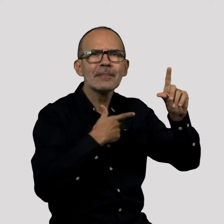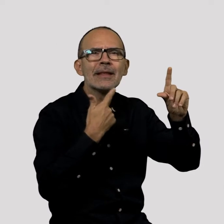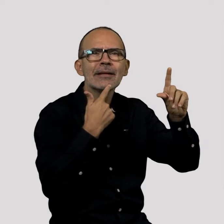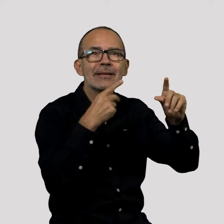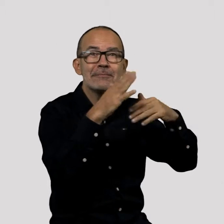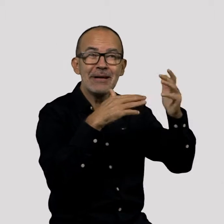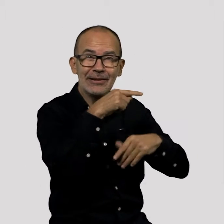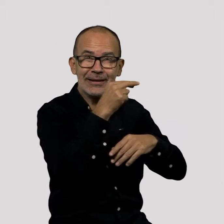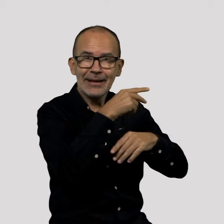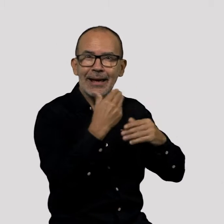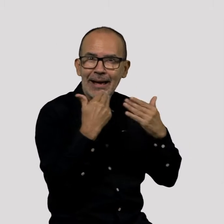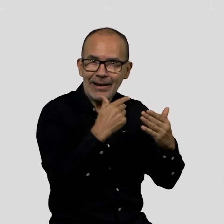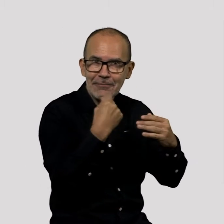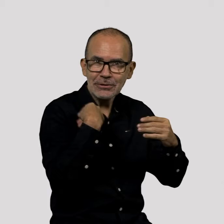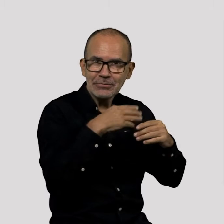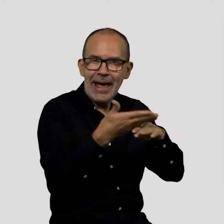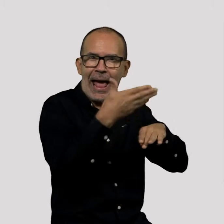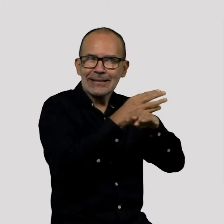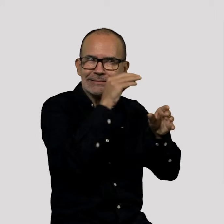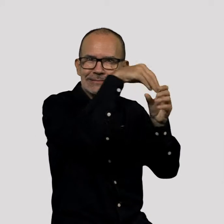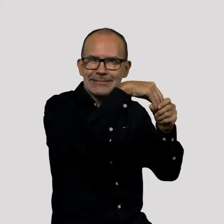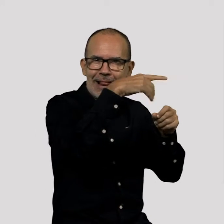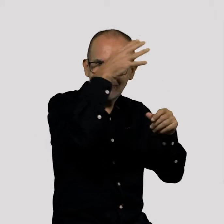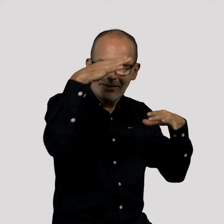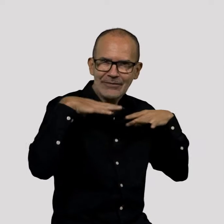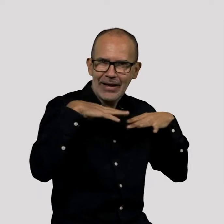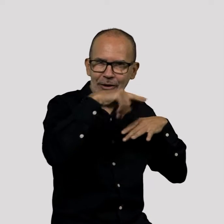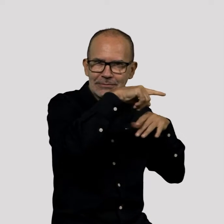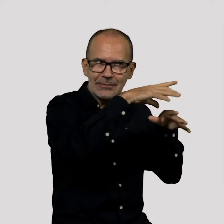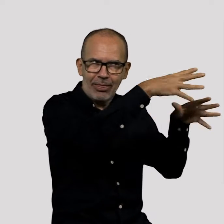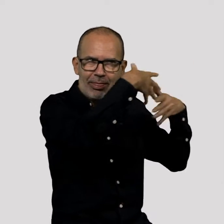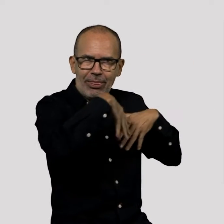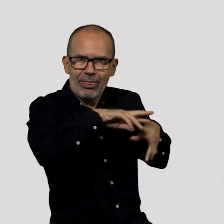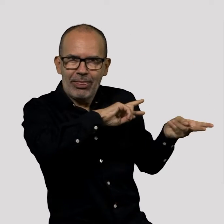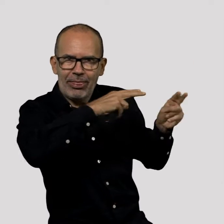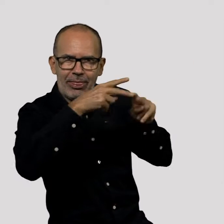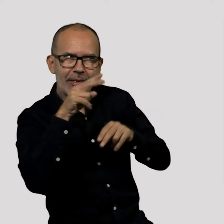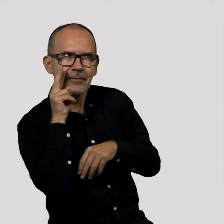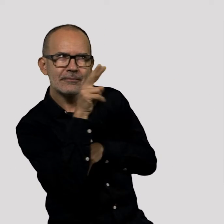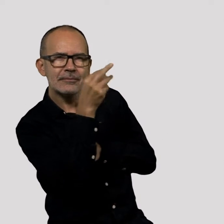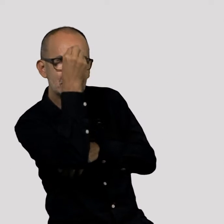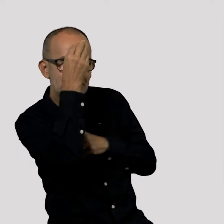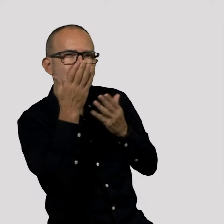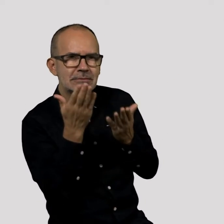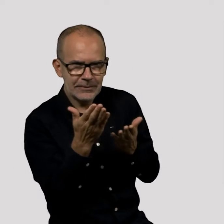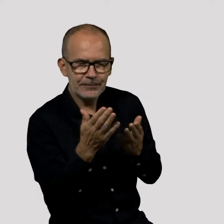des del filtre de la mirada prèvia dels primers artistes estiuejants?